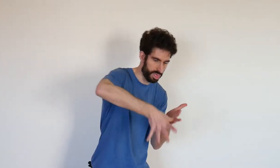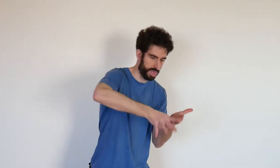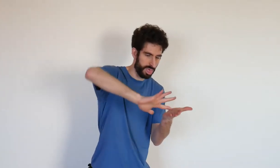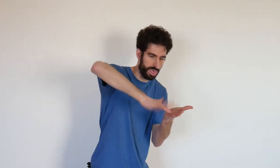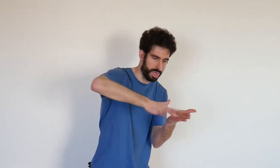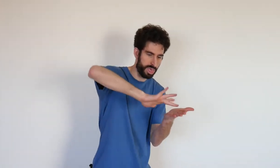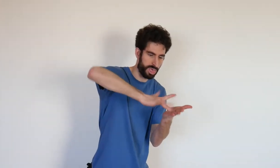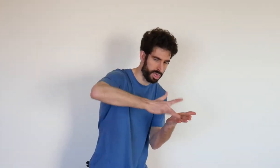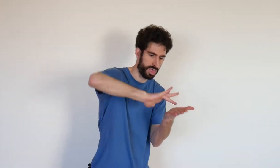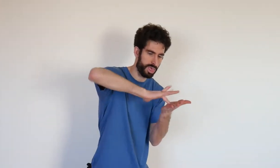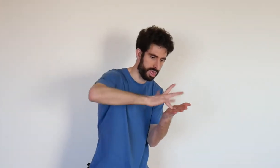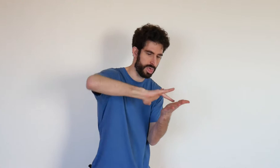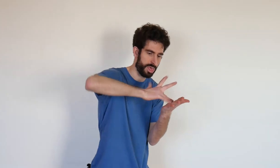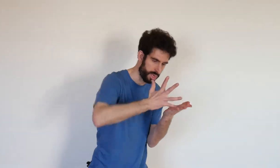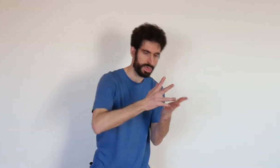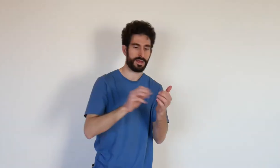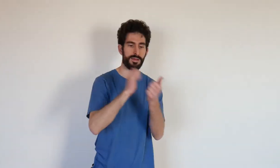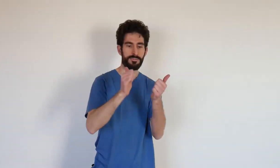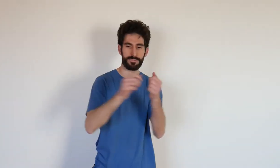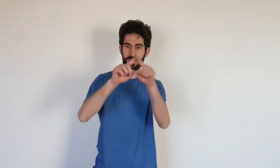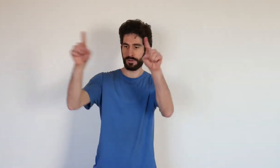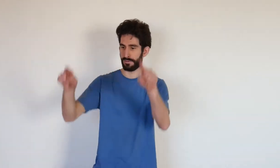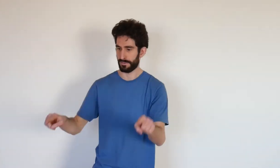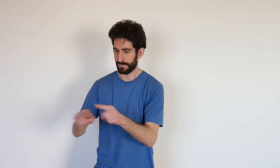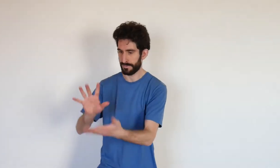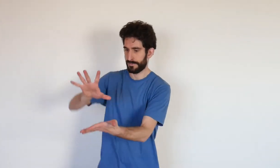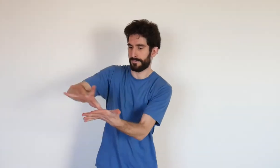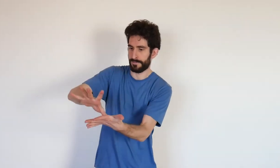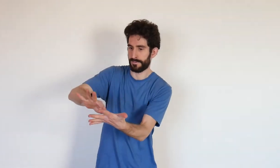elles apposent leurs empreintes sur une feuille de papier.